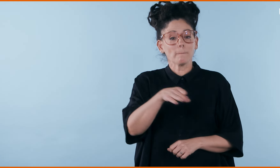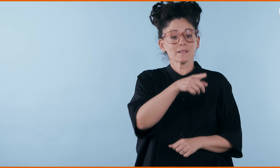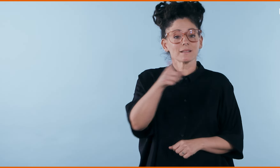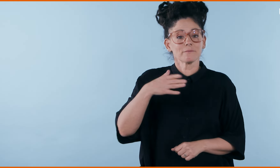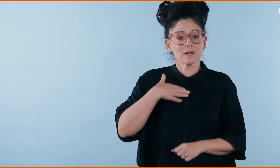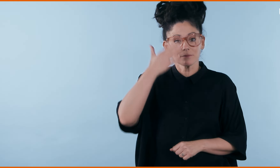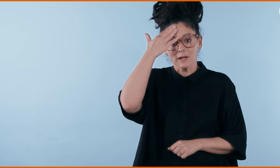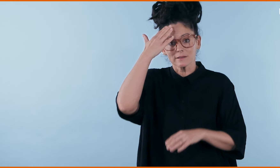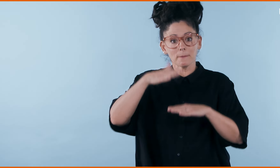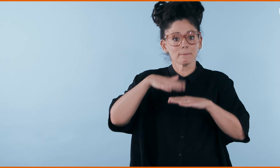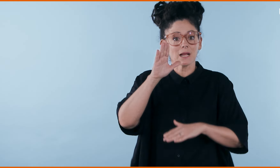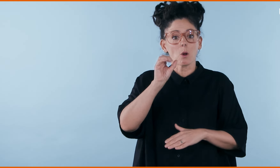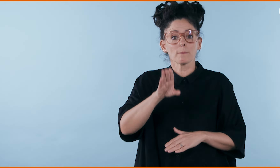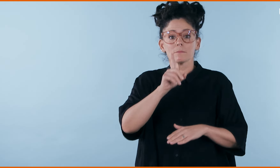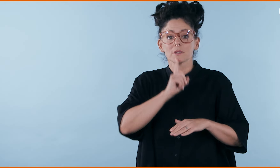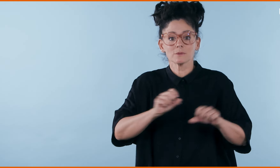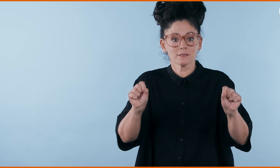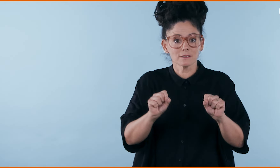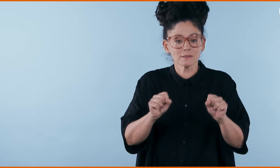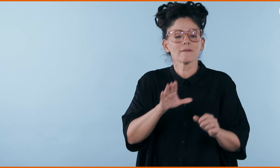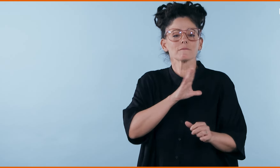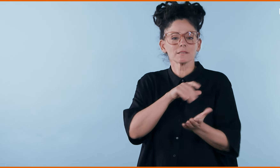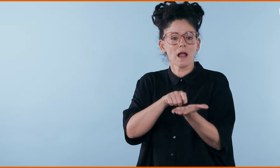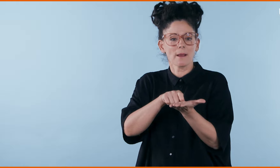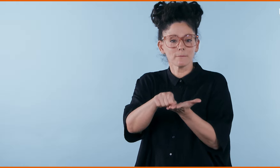Om ni vill veta mer om minoritetsstress och hur modellen ser ut finns det en rapport-